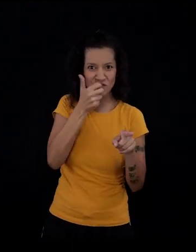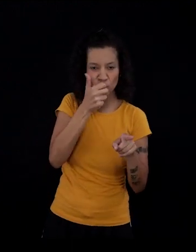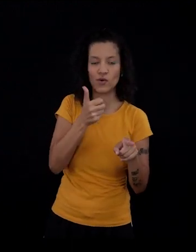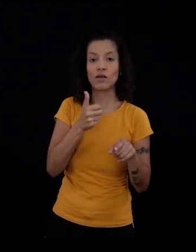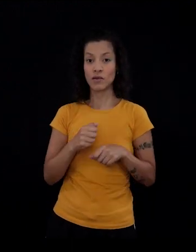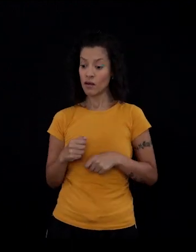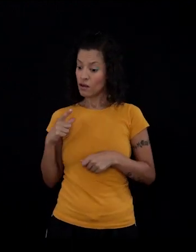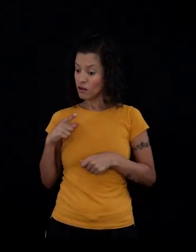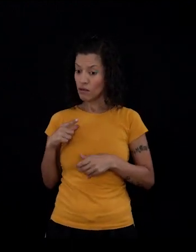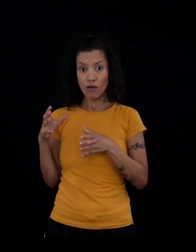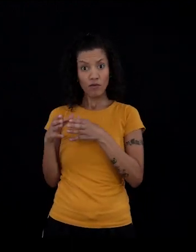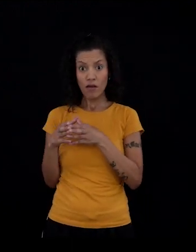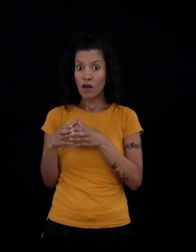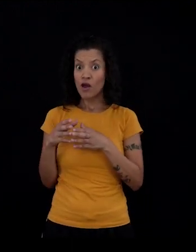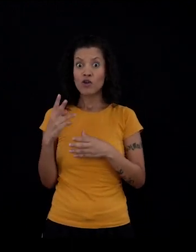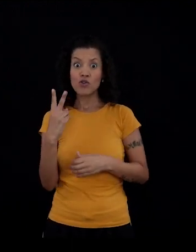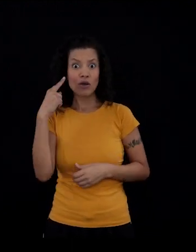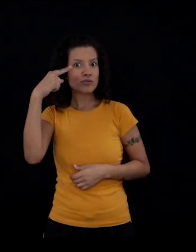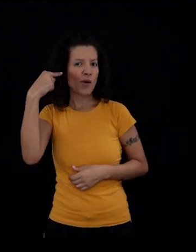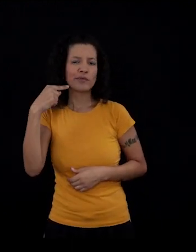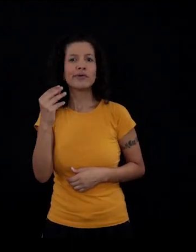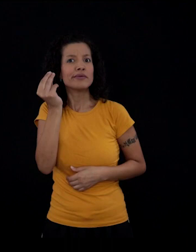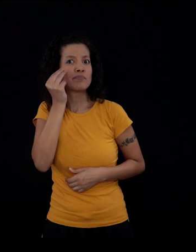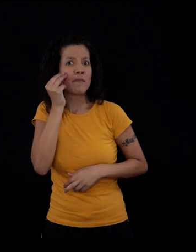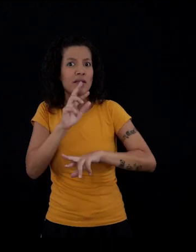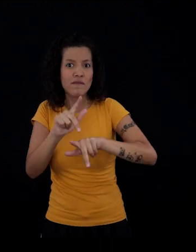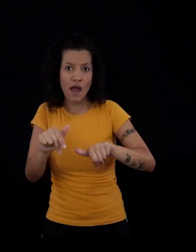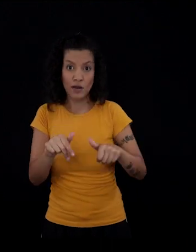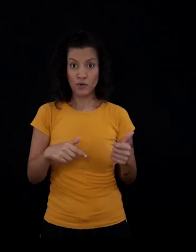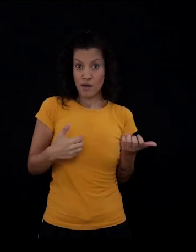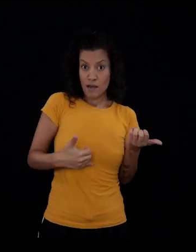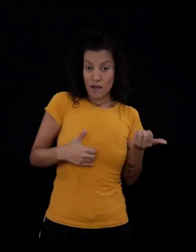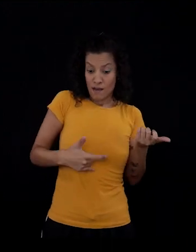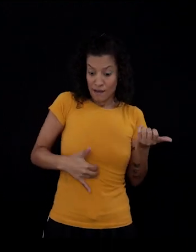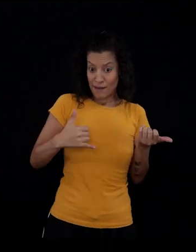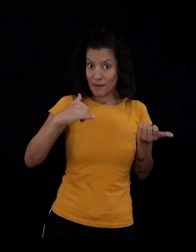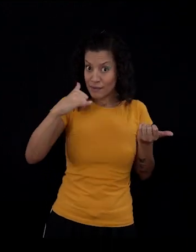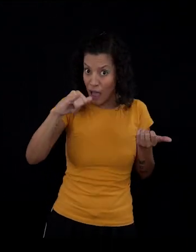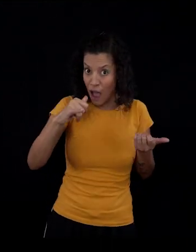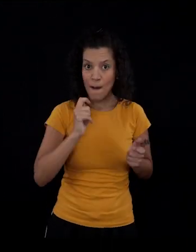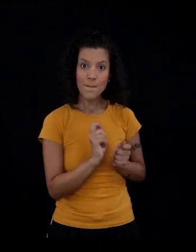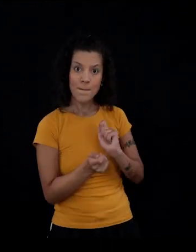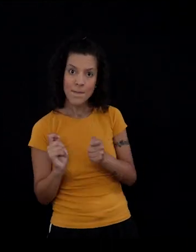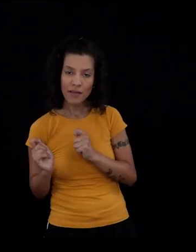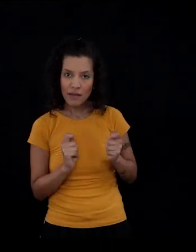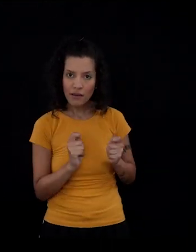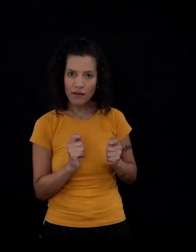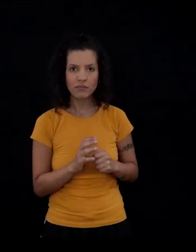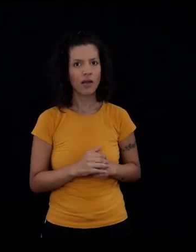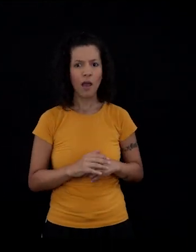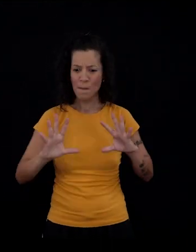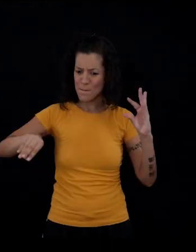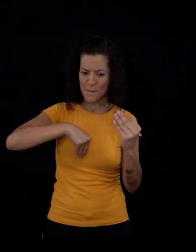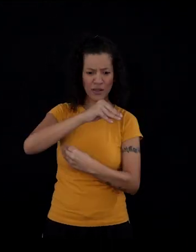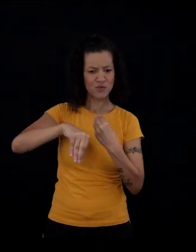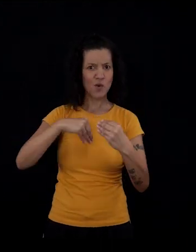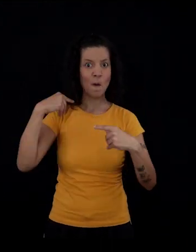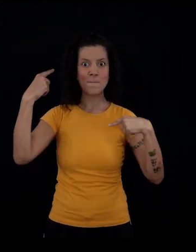e tem uma banda com dois doidos que experimentavam as coisas, e tocavam guitarra, baixo e bateria. Então tu casa essas maluquices